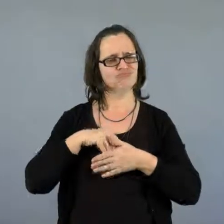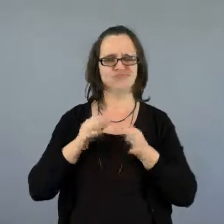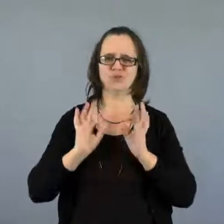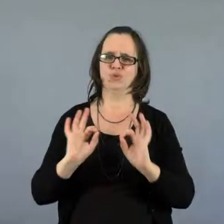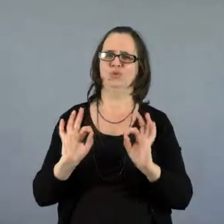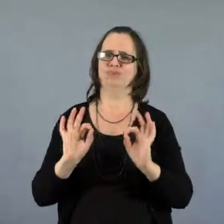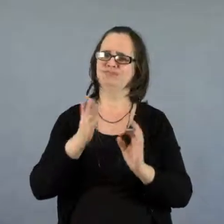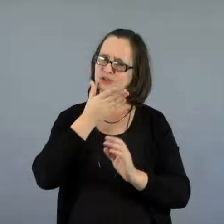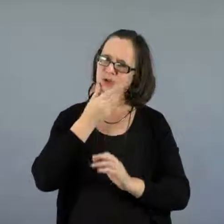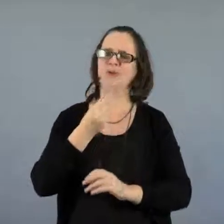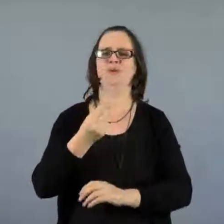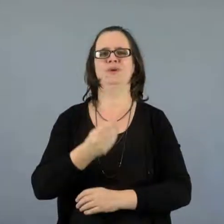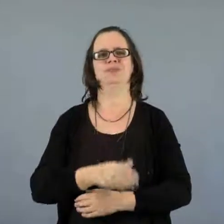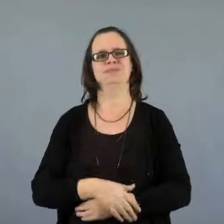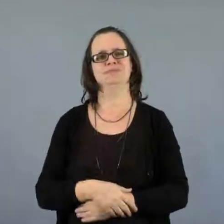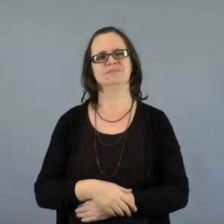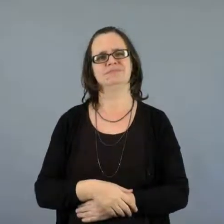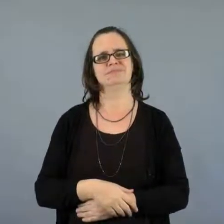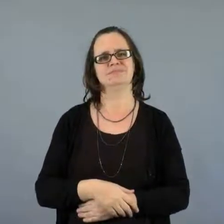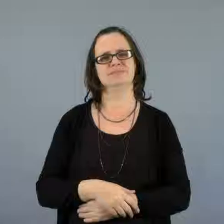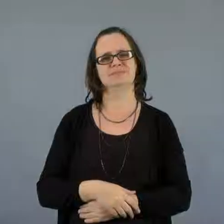Und das ist gut und schön